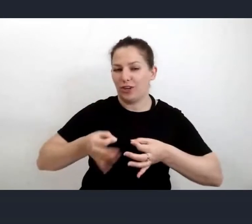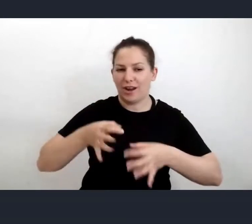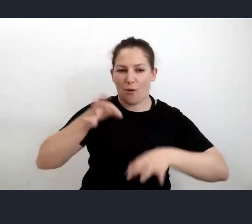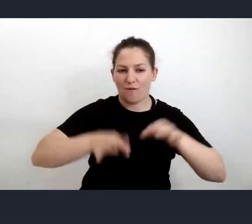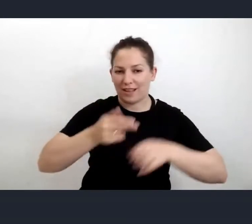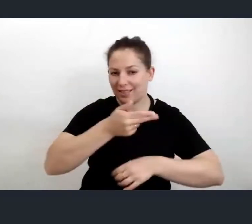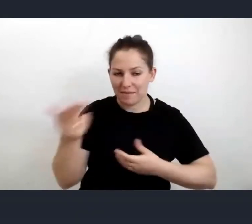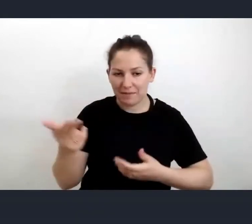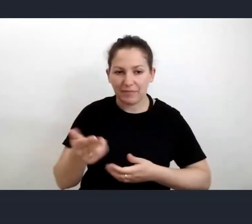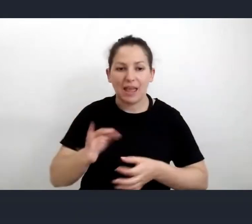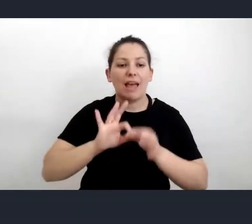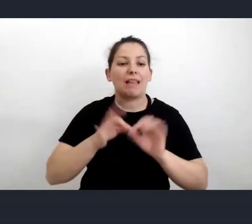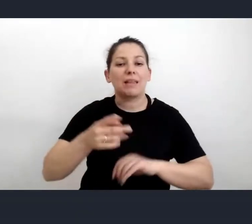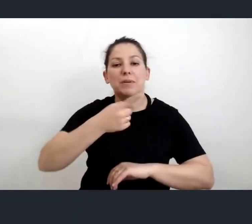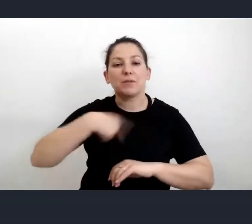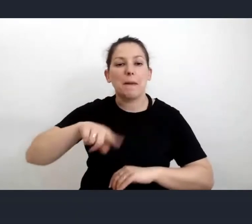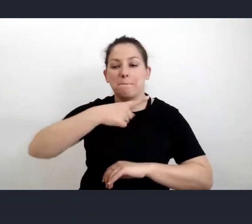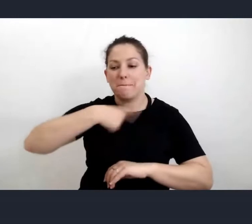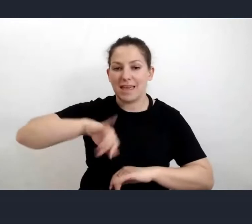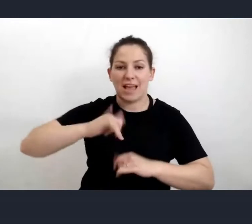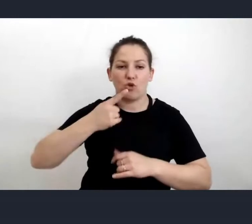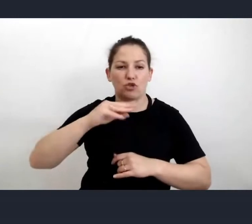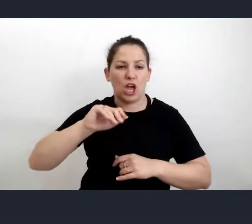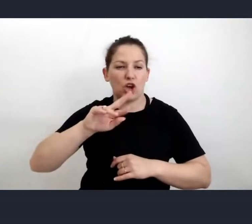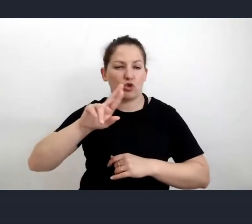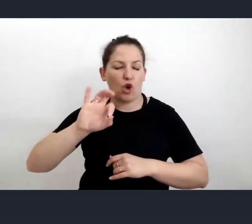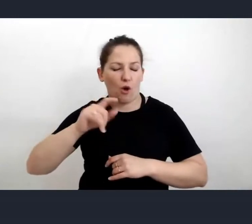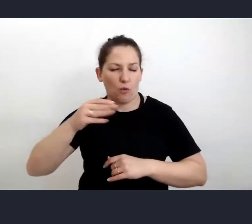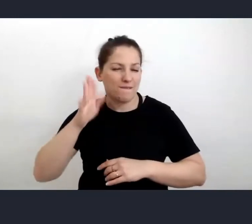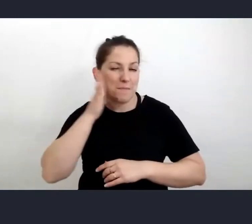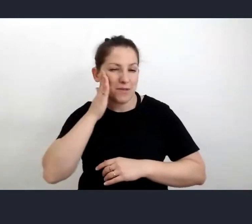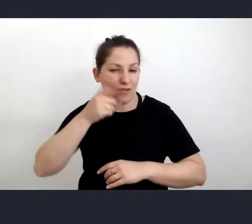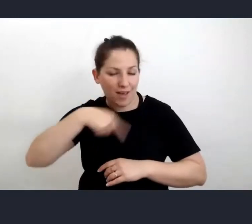Gdybyśmy my jako Dzierżoniowianie w tym momencie nie zrobili tego kroku,